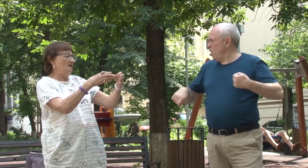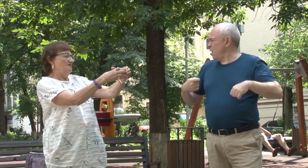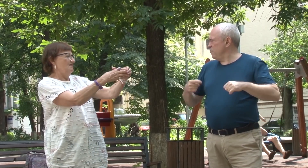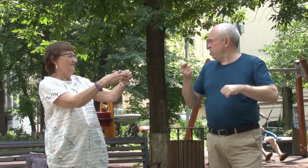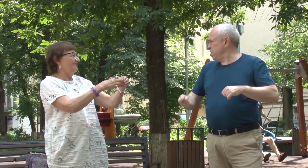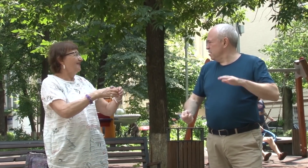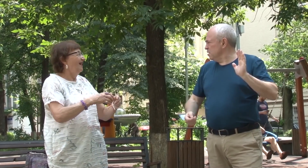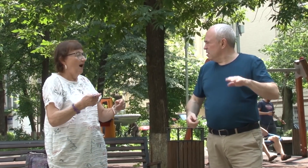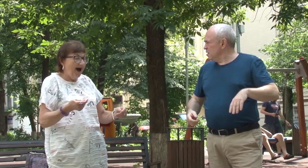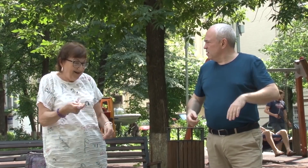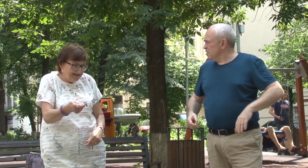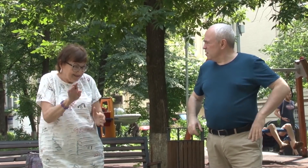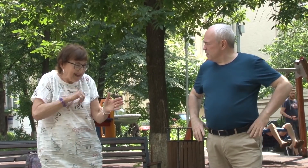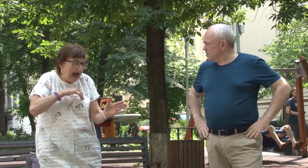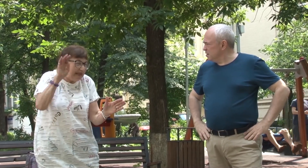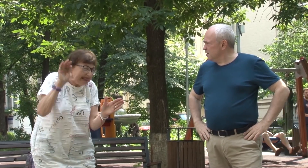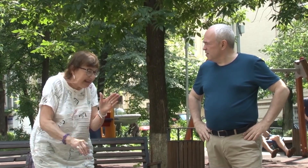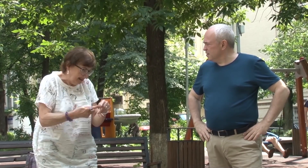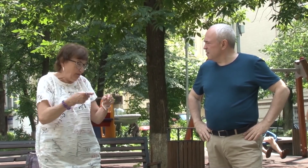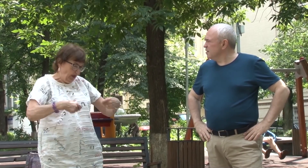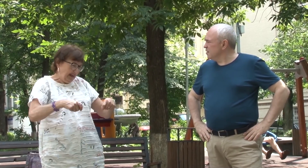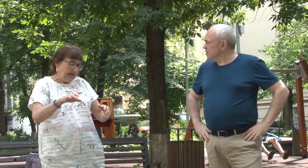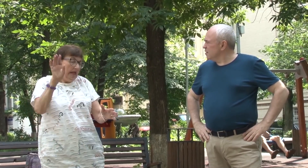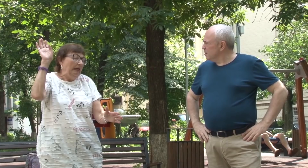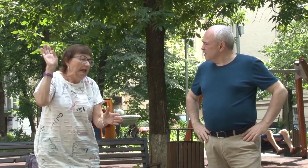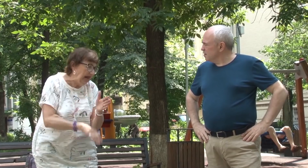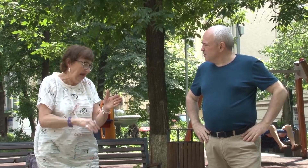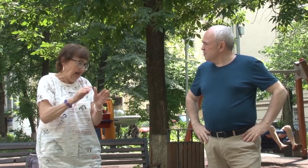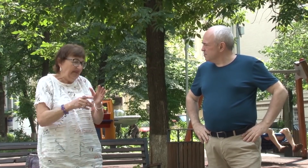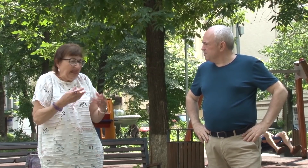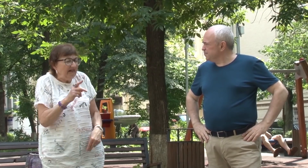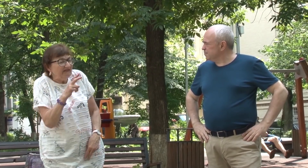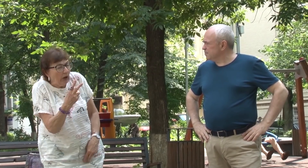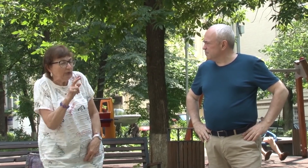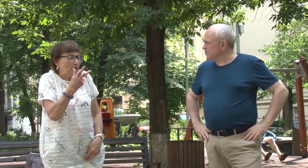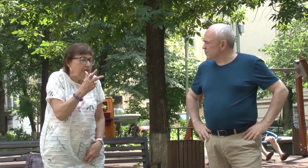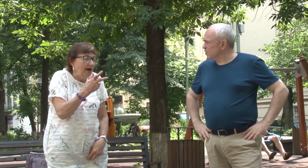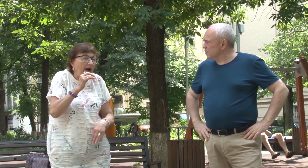Продавцы были бедными… Точно. «Ниже» всех были. 2-3 рубля в день.